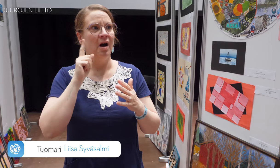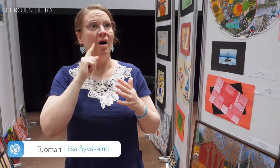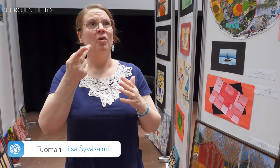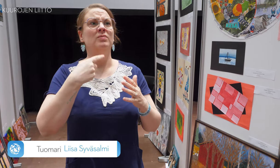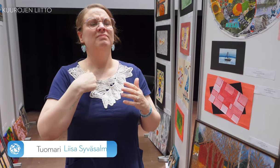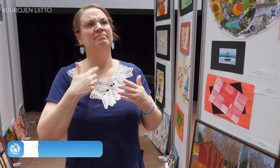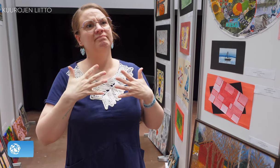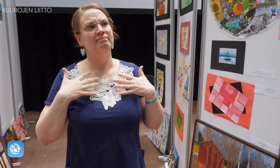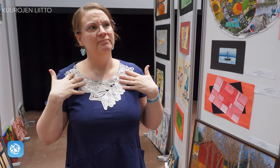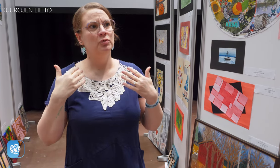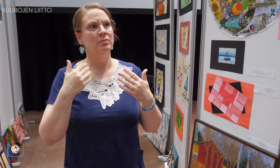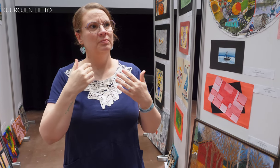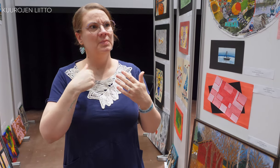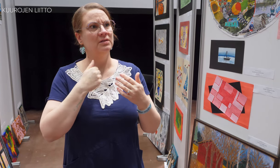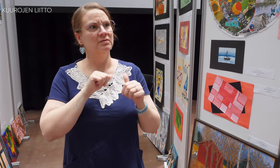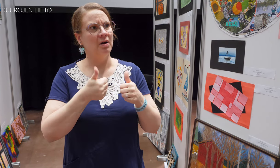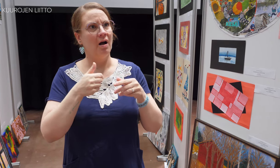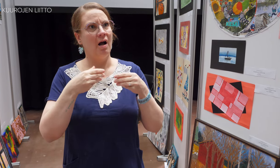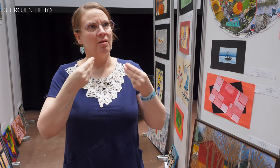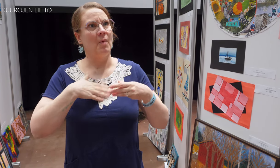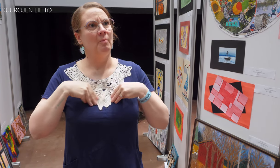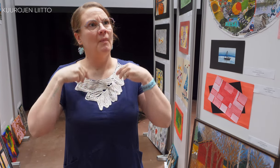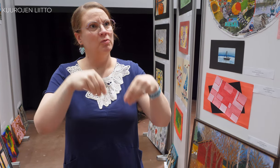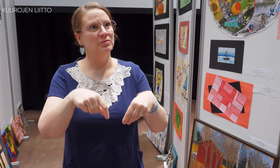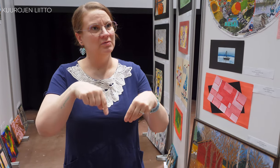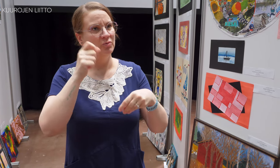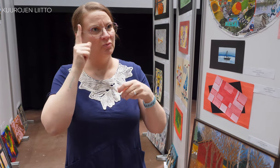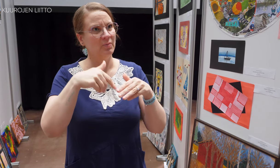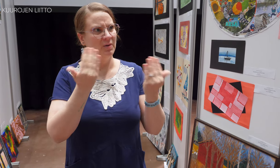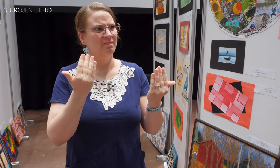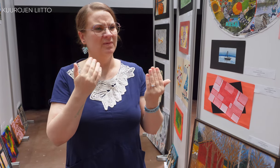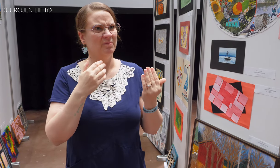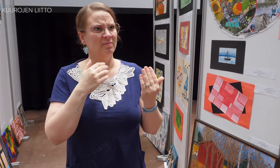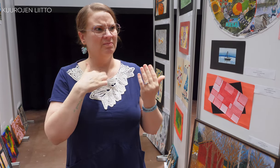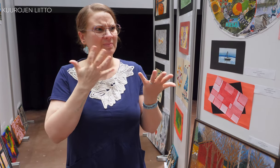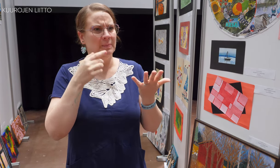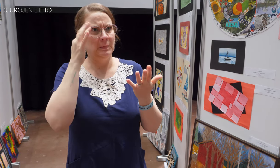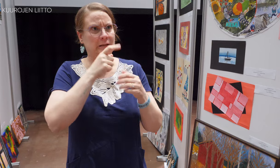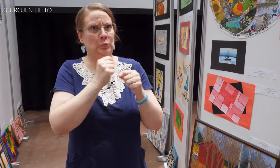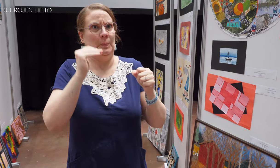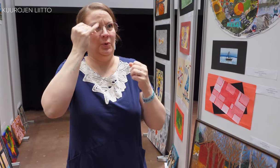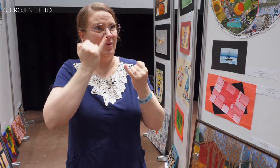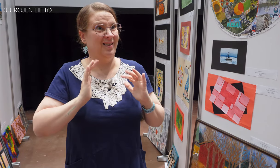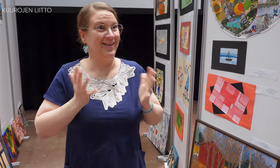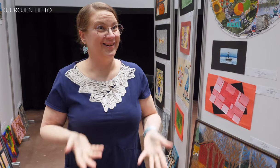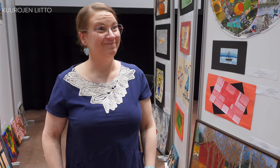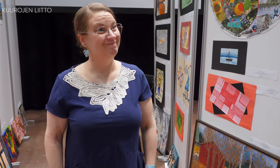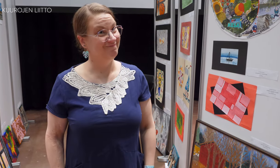Aina kun minua kysytään tuomariksi, ilahdun, sillä silloin saan annettua panokseni kulttuuripäivien eteen. Mielestäni sen suurempaa kunniaa ei olekaan.